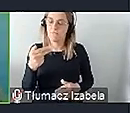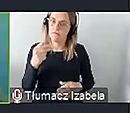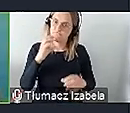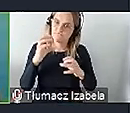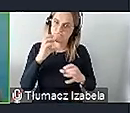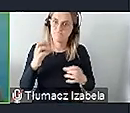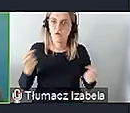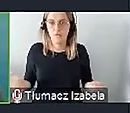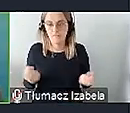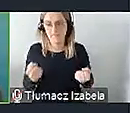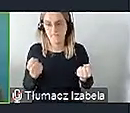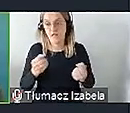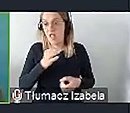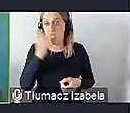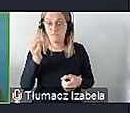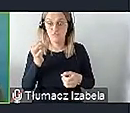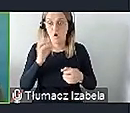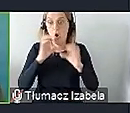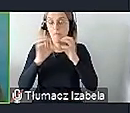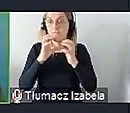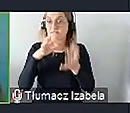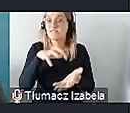"Lepsza komunikacja na zajęciach" - pani Agnieszka. Super.